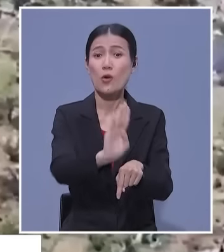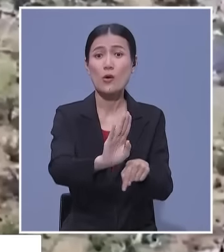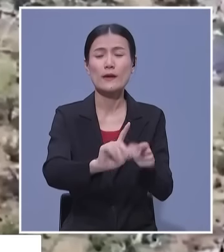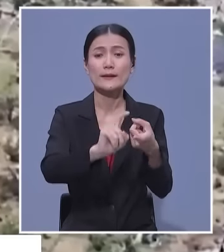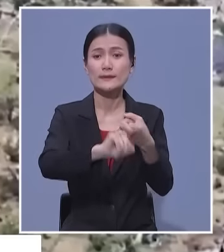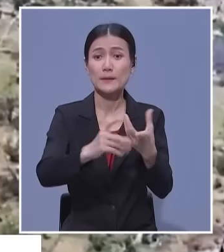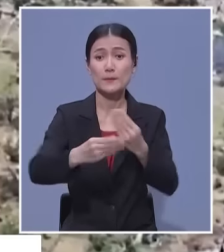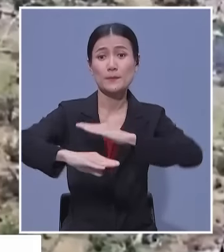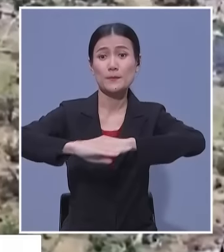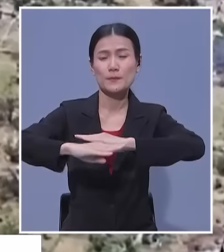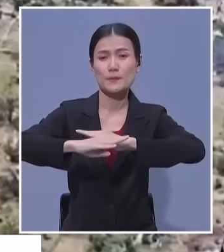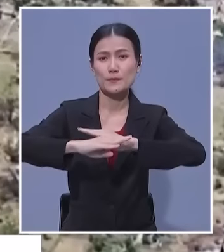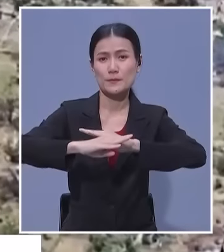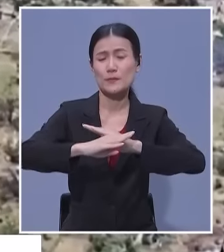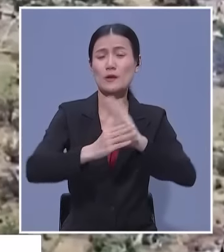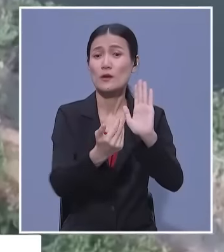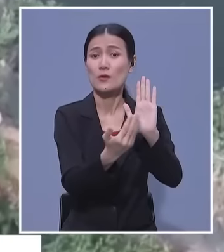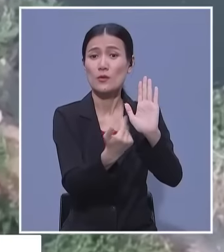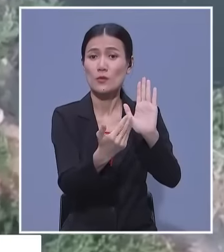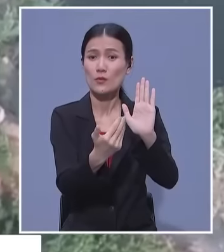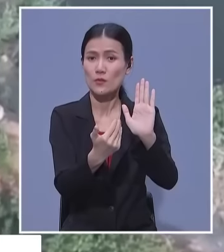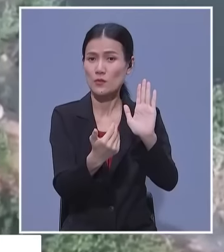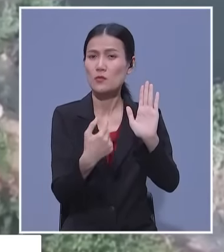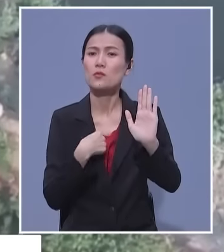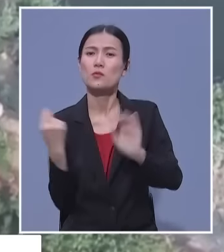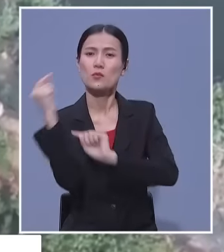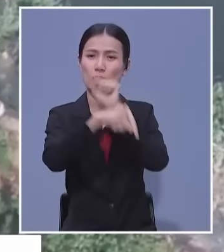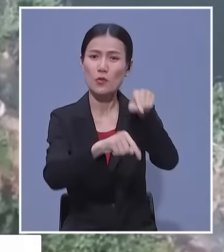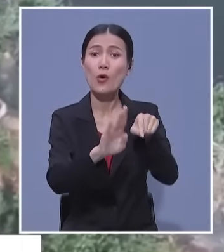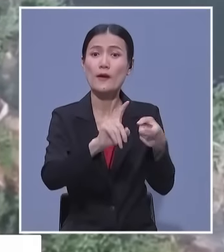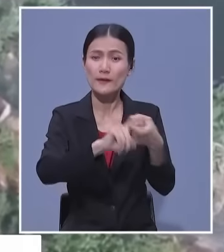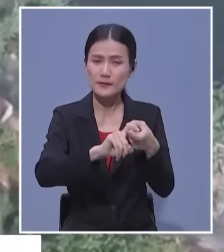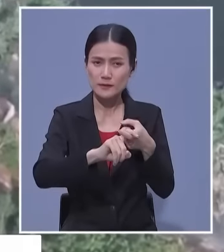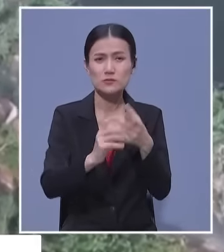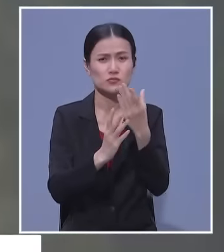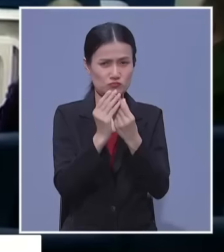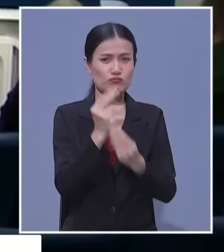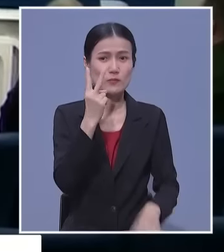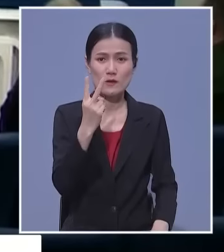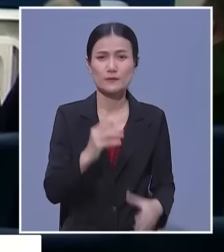ฝั่งตะวันตกของรัสเซียเป็นเวลากว่า 2 สัปดาห์แล้วนะคะนอกจากนี้อาลีแนอซึ่งดำรง